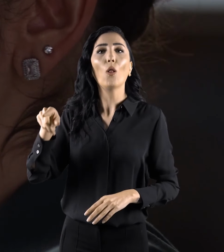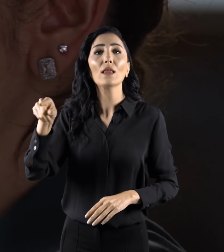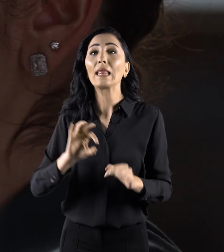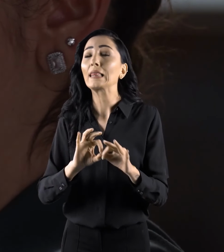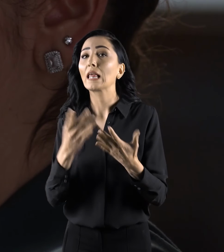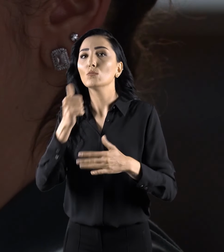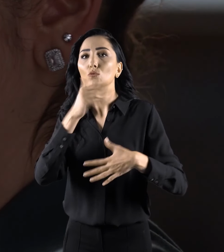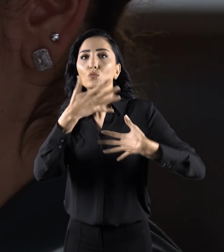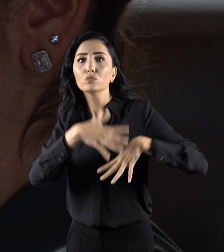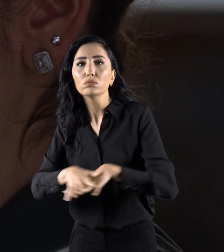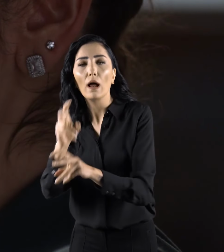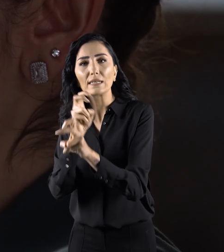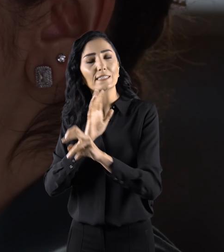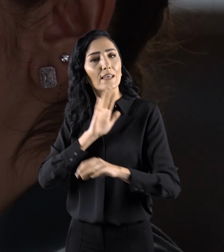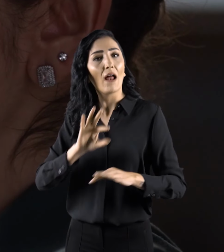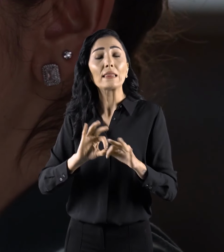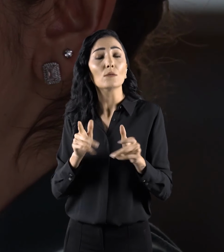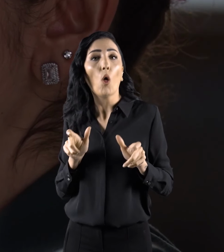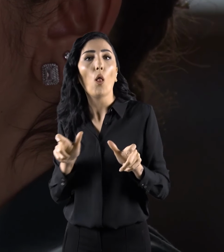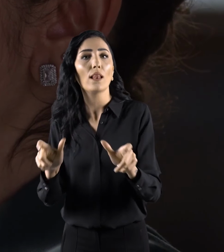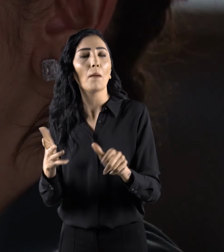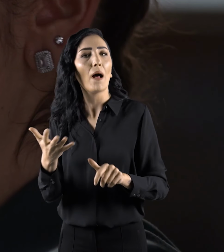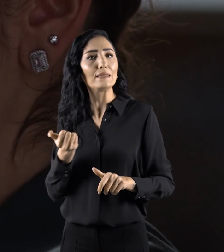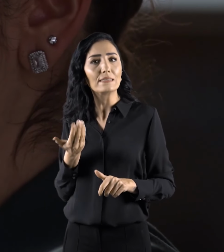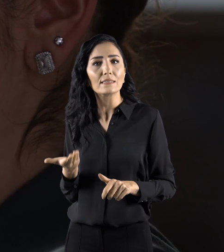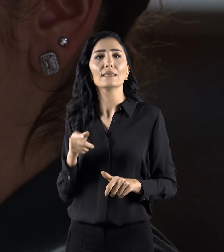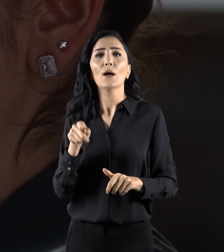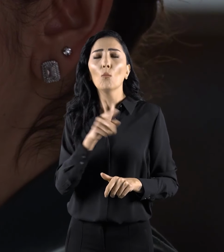ne tür önlemler alabiliriz bunları kütüphanelerden,